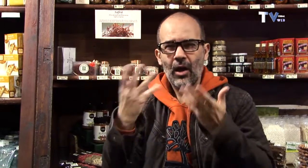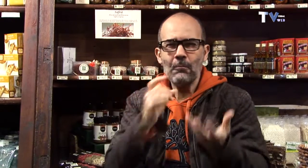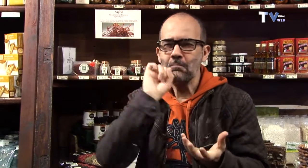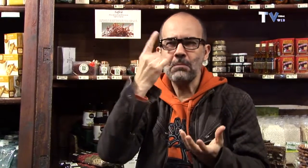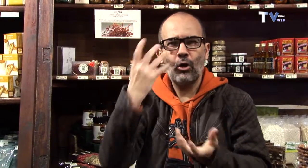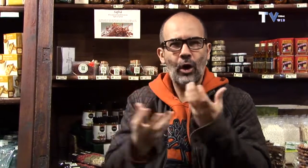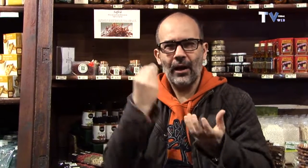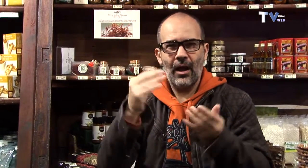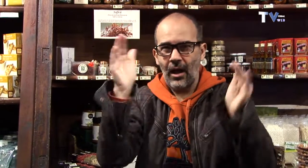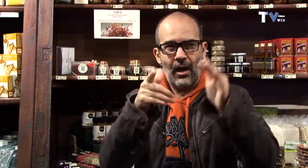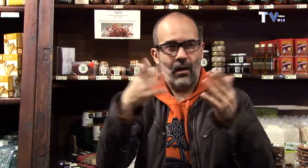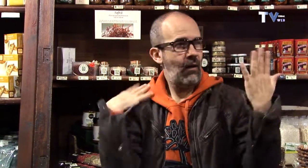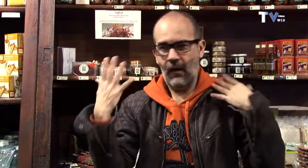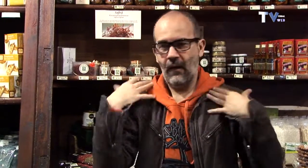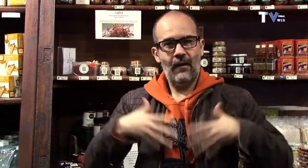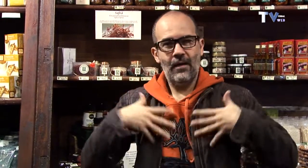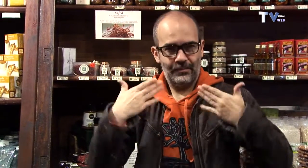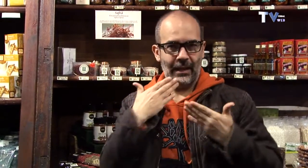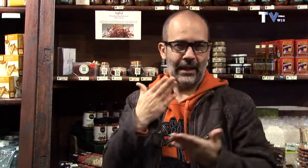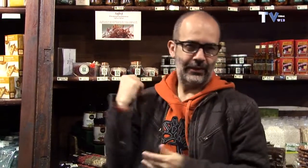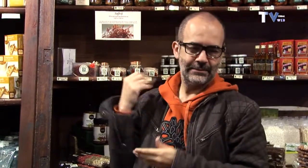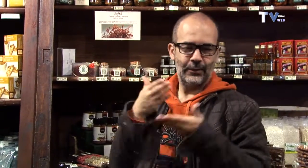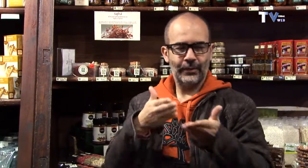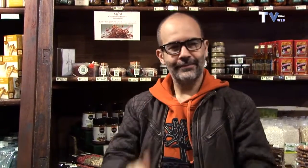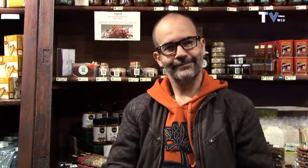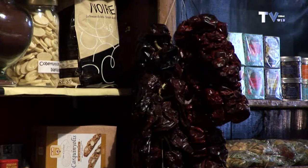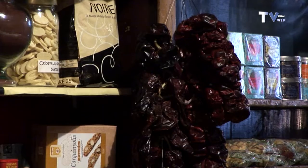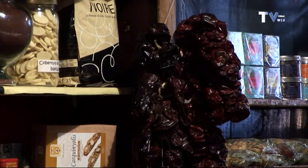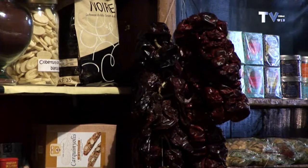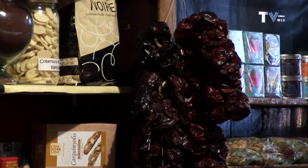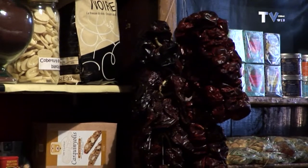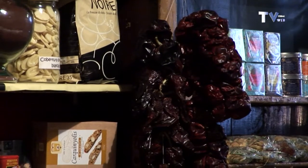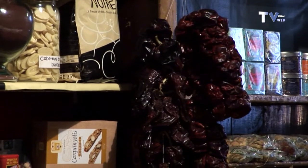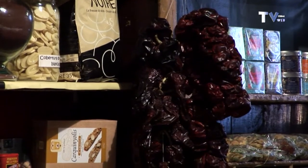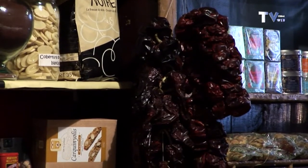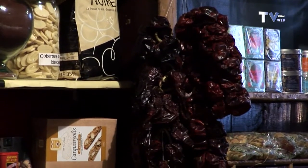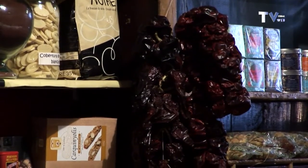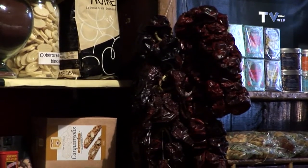Al final seguro que vuestra familia o vuestros amigos os felicitarán por la paella y os dirán que sois excelentes cocineros,